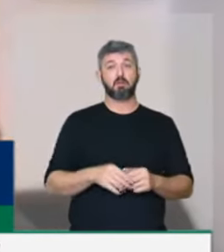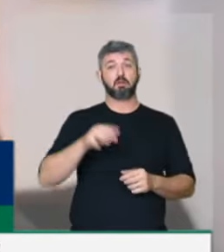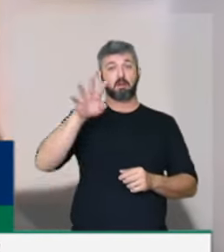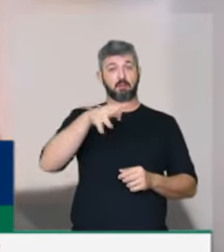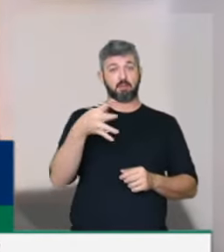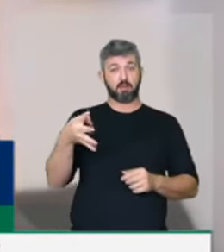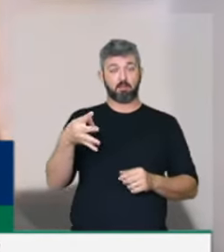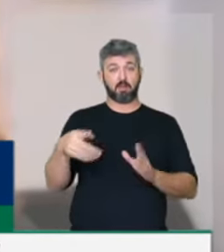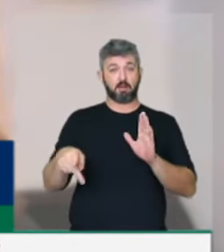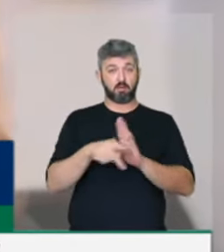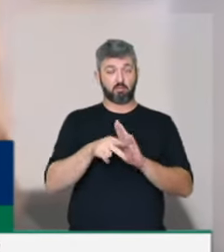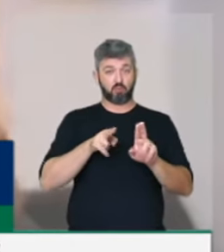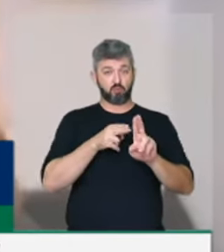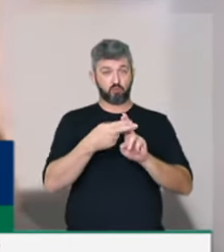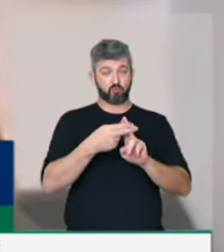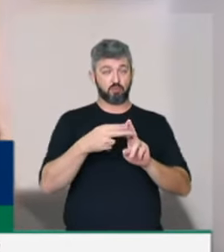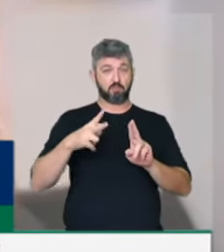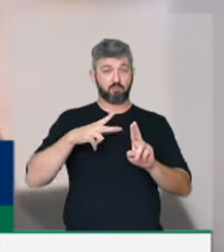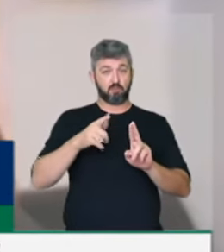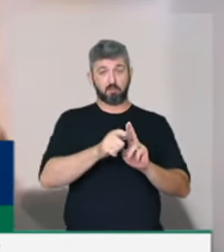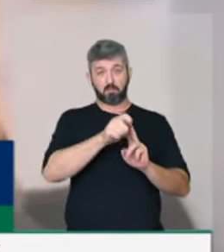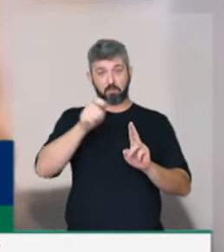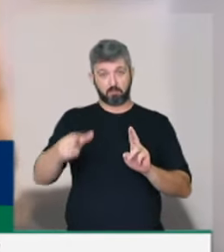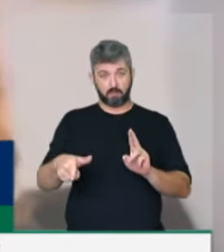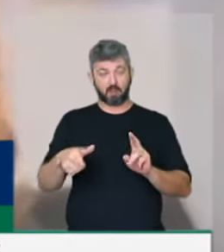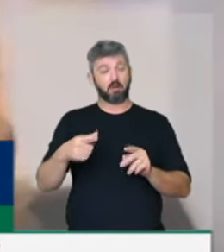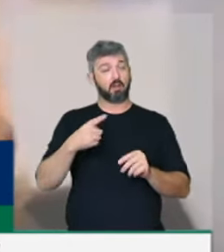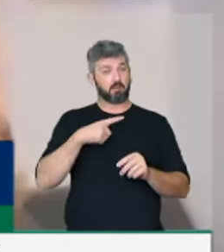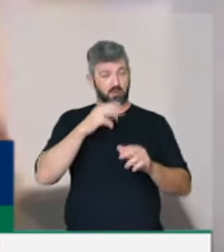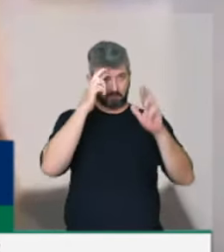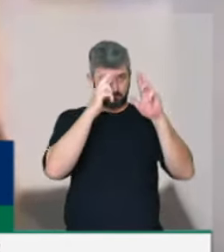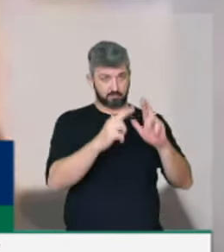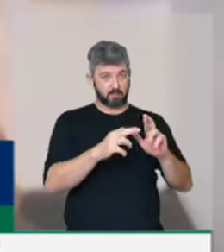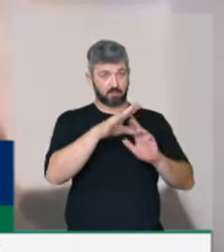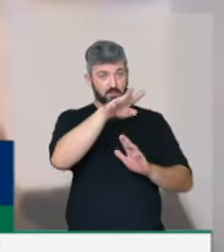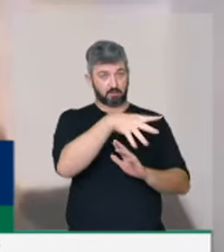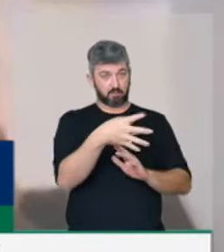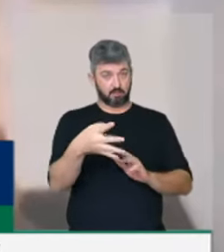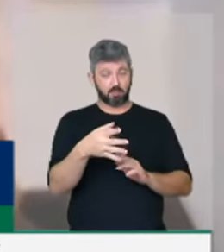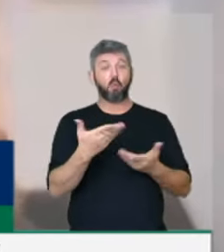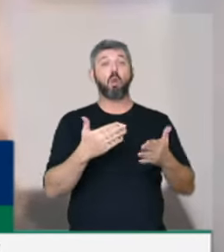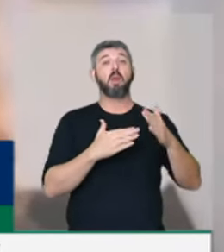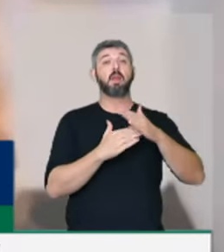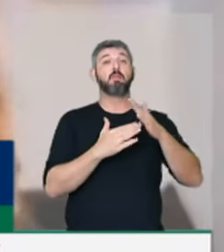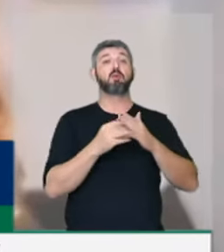TEMOS QUE OBSERVAR TEMOS QUE OBSERVAR QUAL É O LIMITE DE VALOR DESSA ISENÇÃO E É PRECISO QUE A GENTE DISCUTA AS EMENDAS QUE ESTÃO APRESENTADAS... PARA QUE ESSE